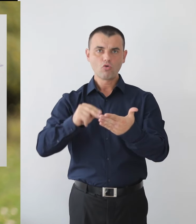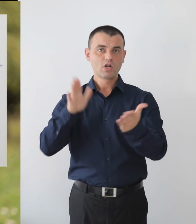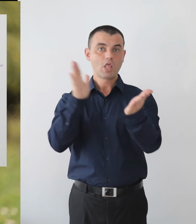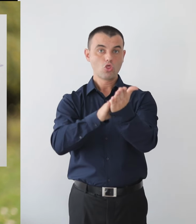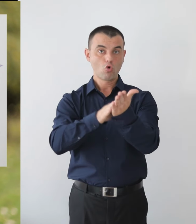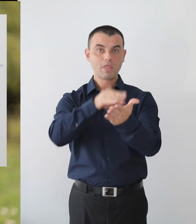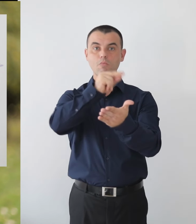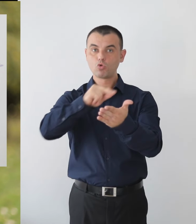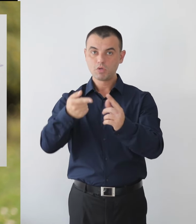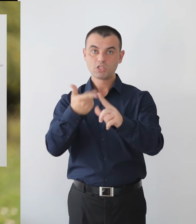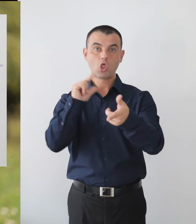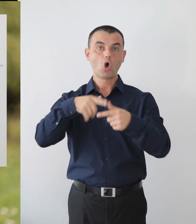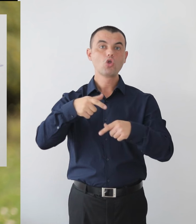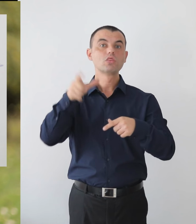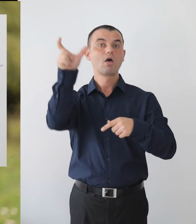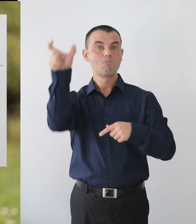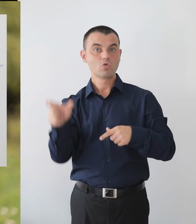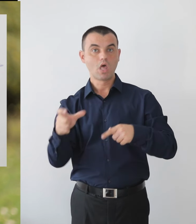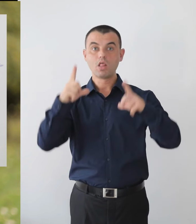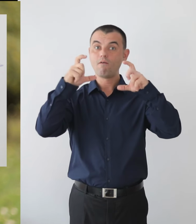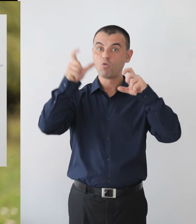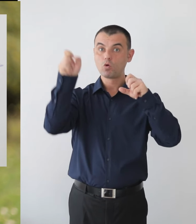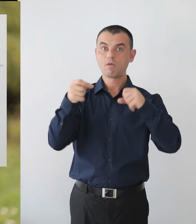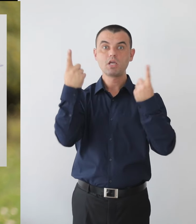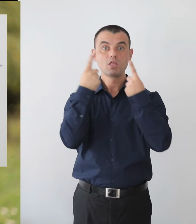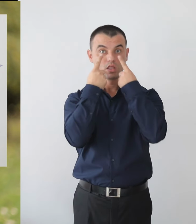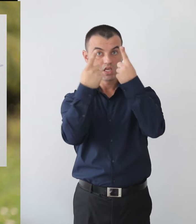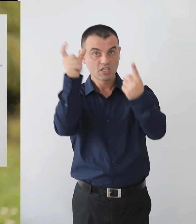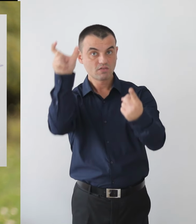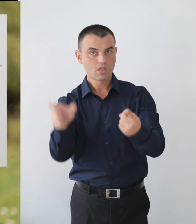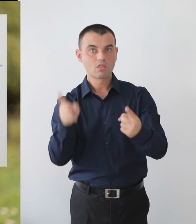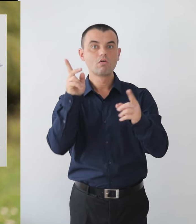Пускането на модела е документ, подписан от модела, фотографа и свидетеля,